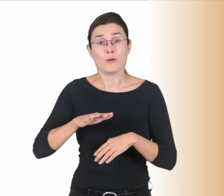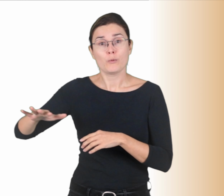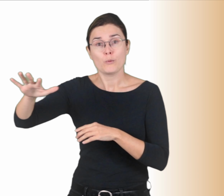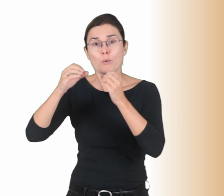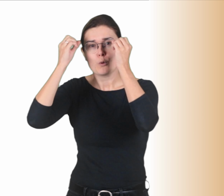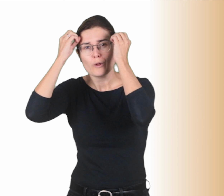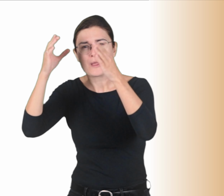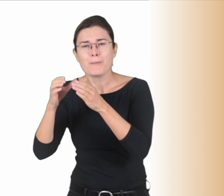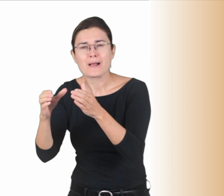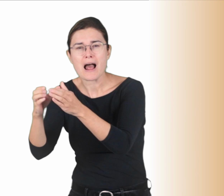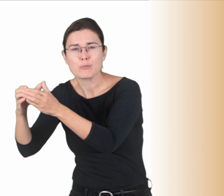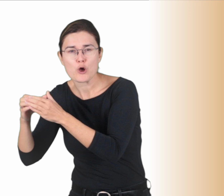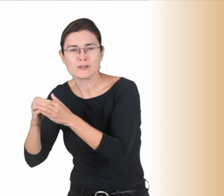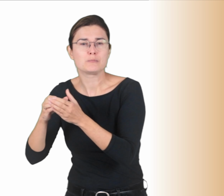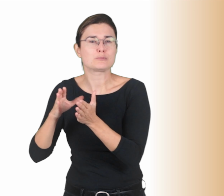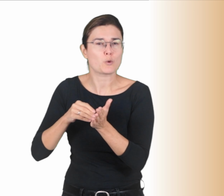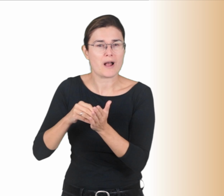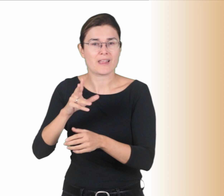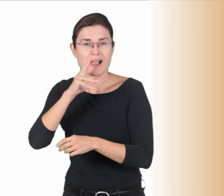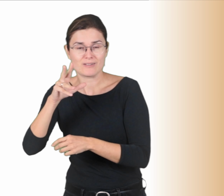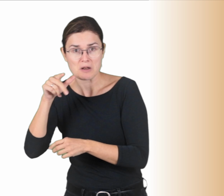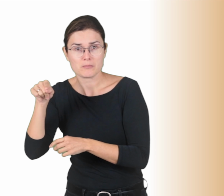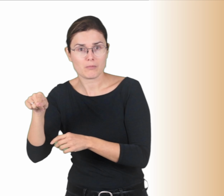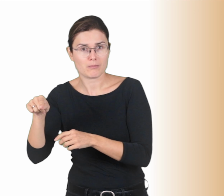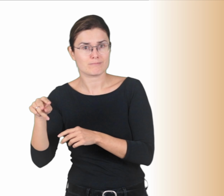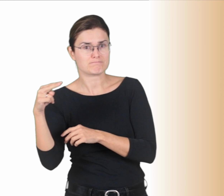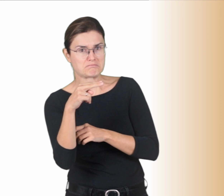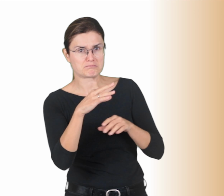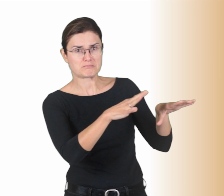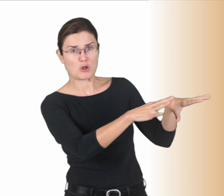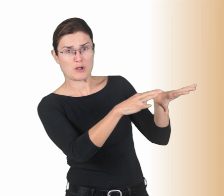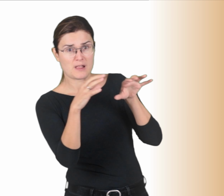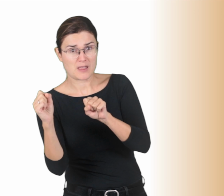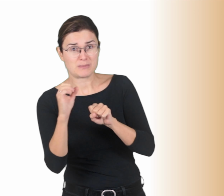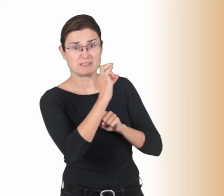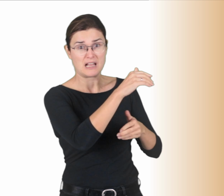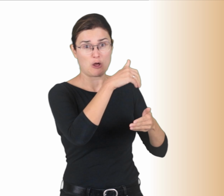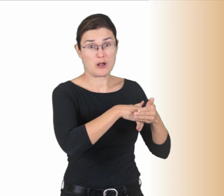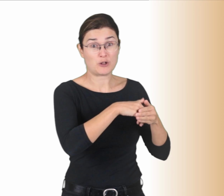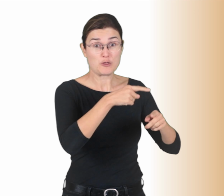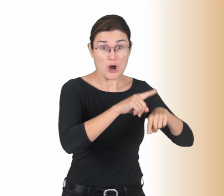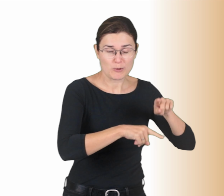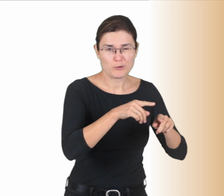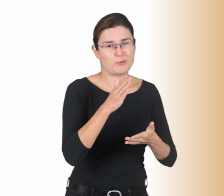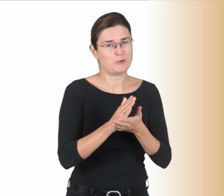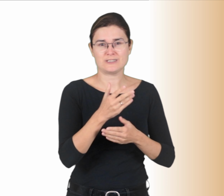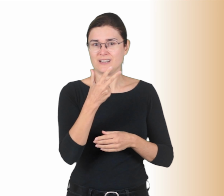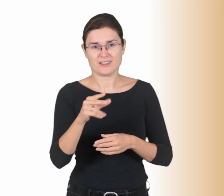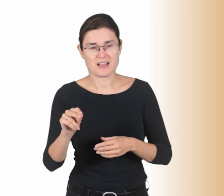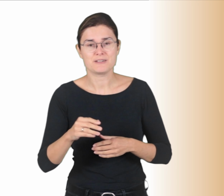takim już nie jest w kulturze plemiennej np. w Afryce.